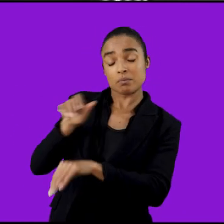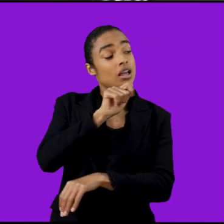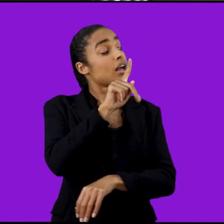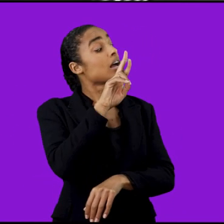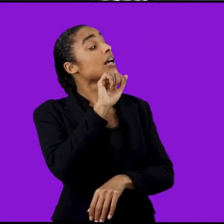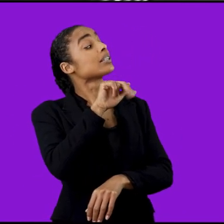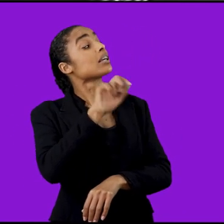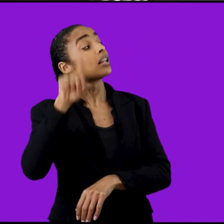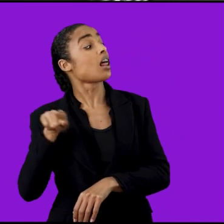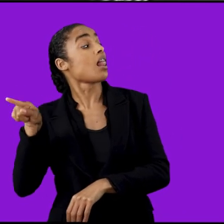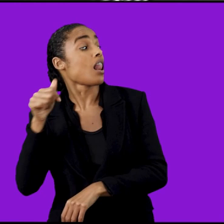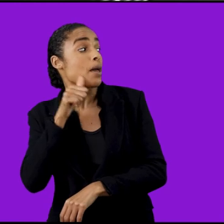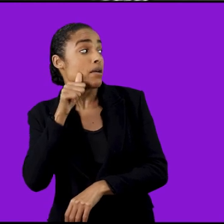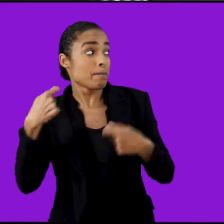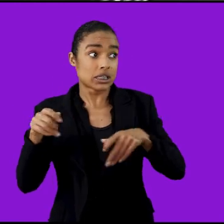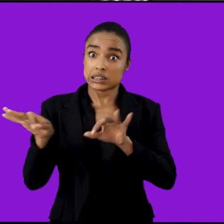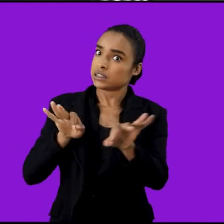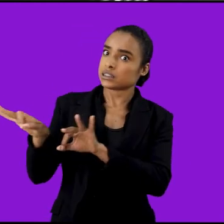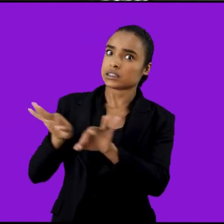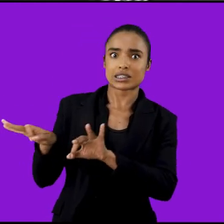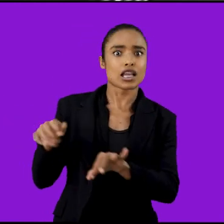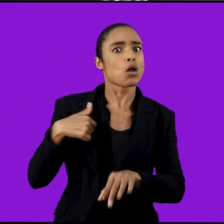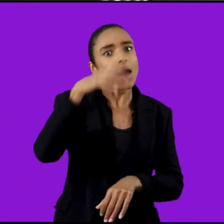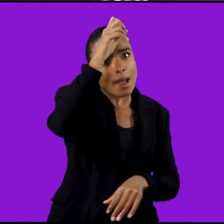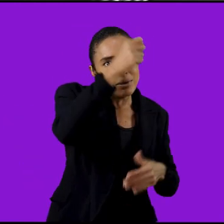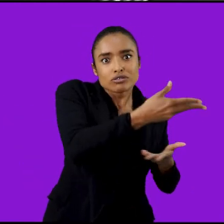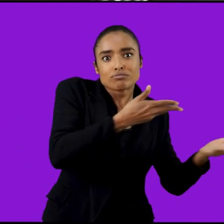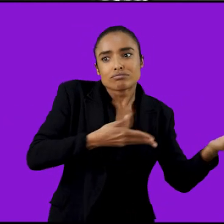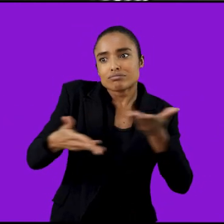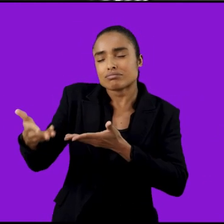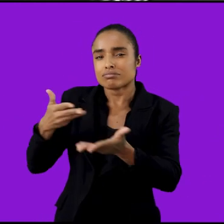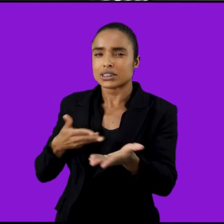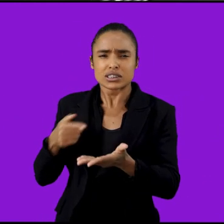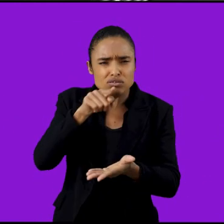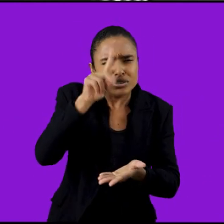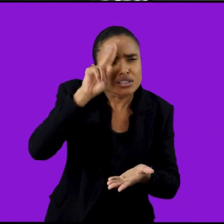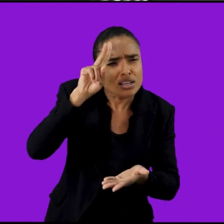que nem Adriana lá, meu… Porque é isso, comecei… eu não sei se